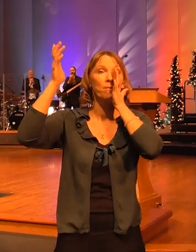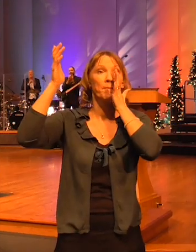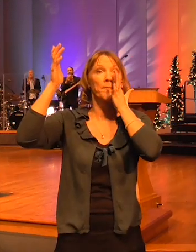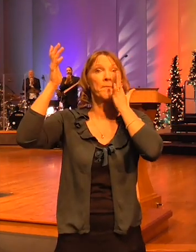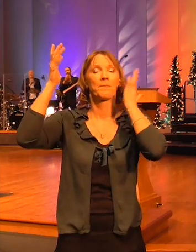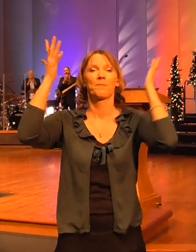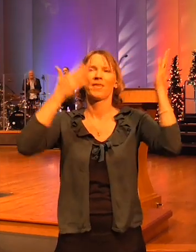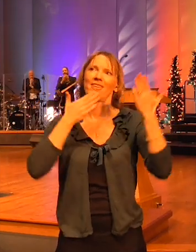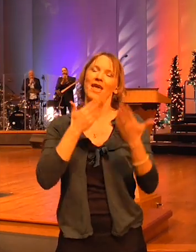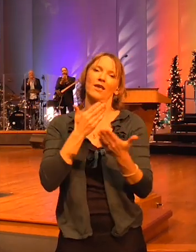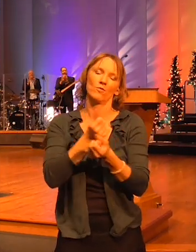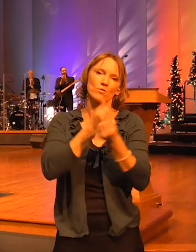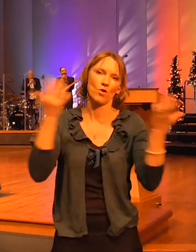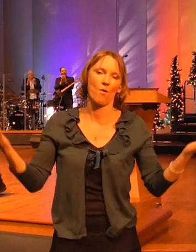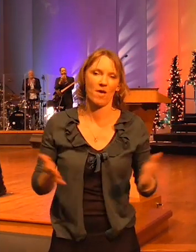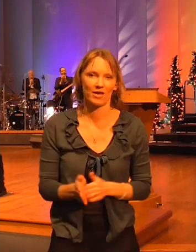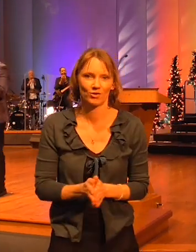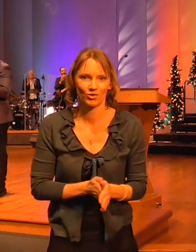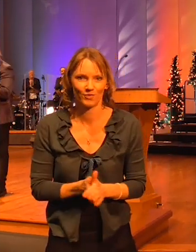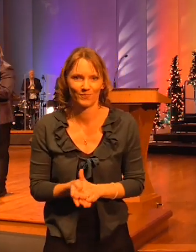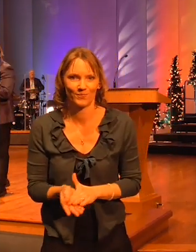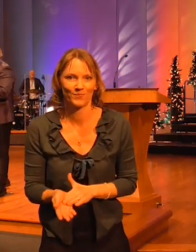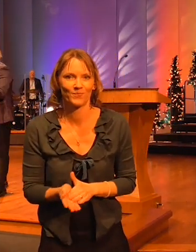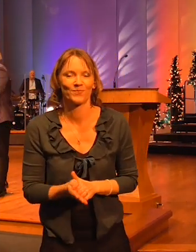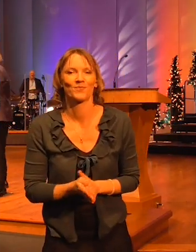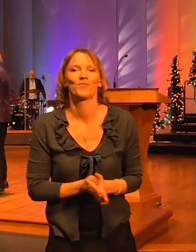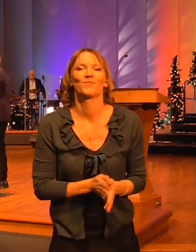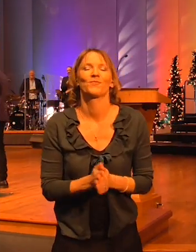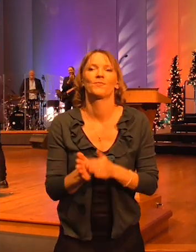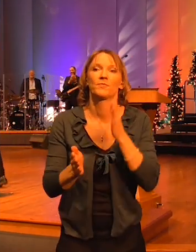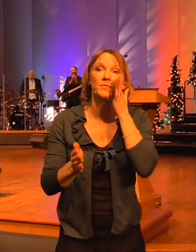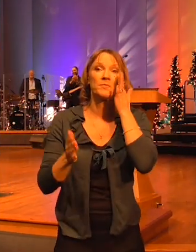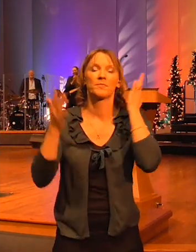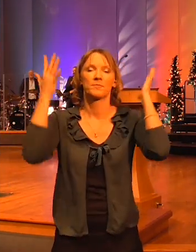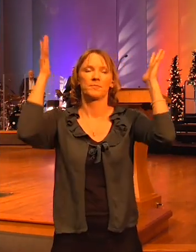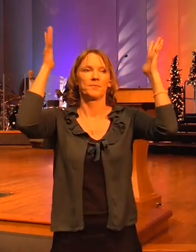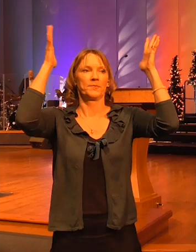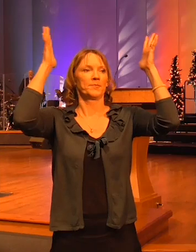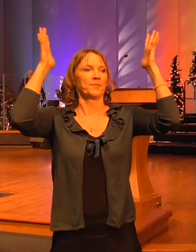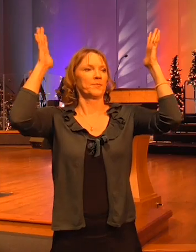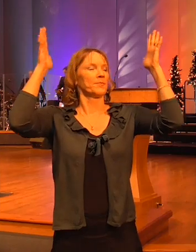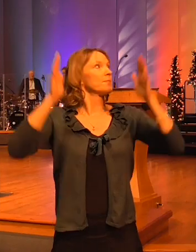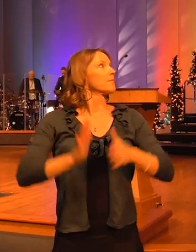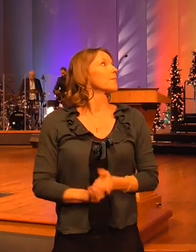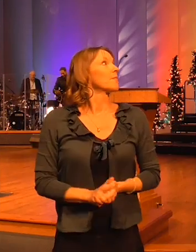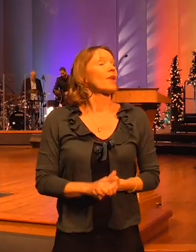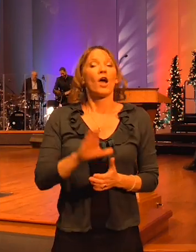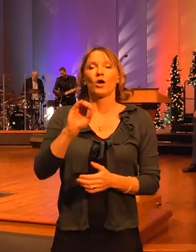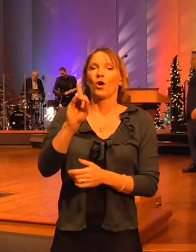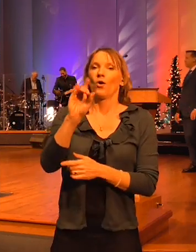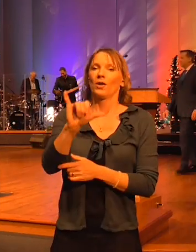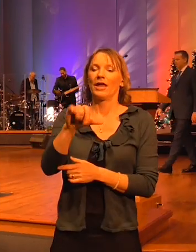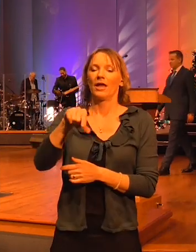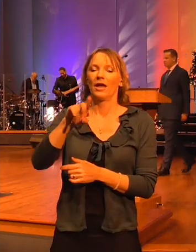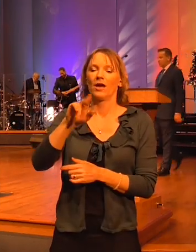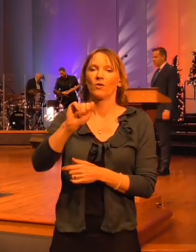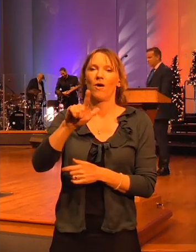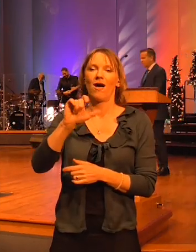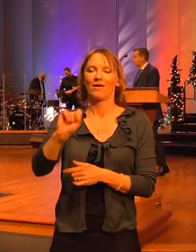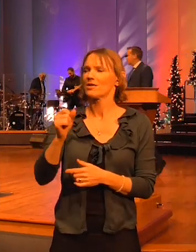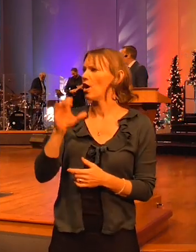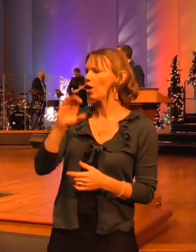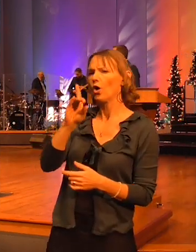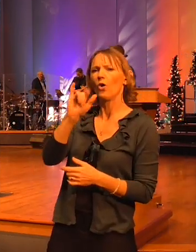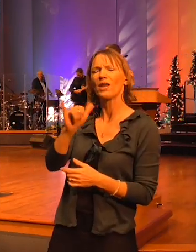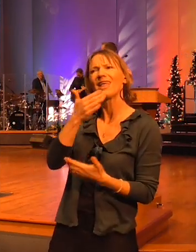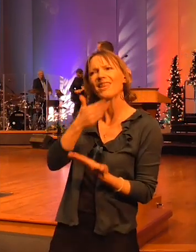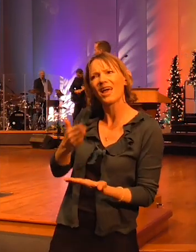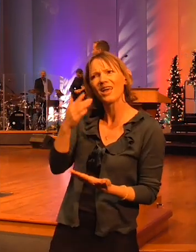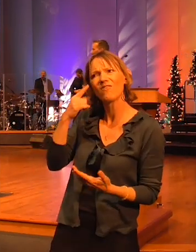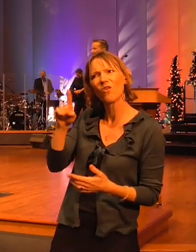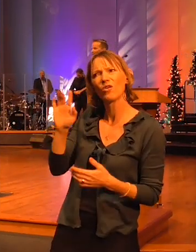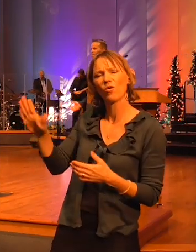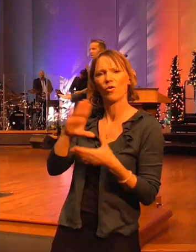Muchas gracias Cody, Cody, por tomarse el tiempo de compartir esa historia con nosotros, ¿no enriqueció eso la